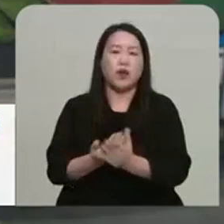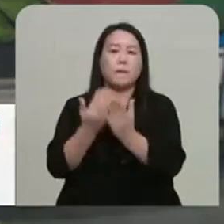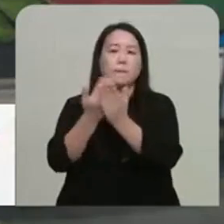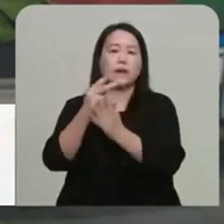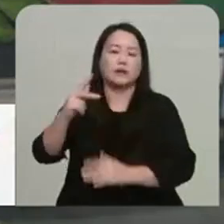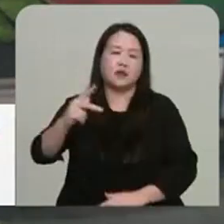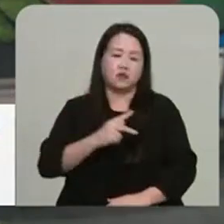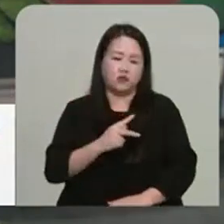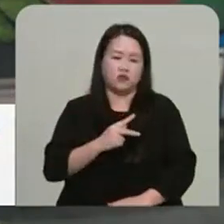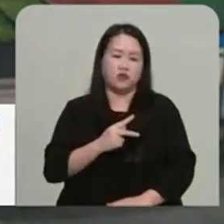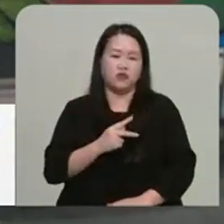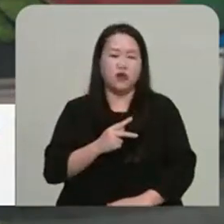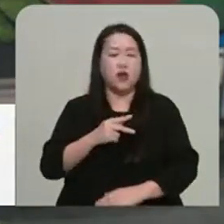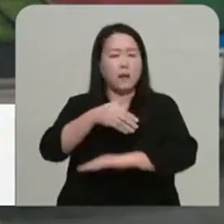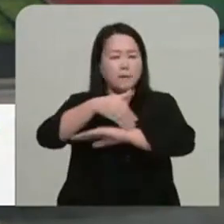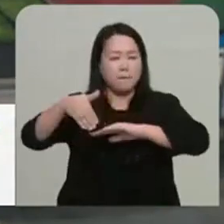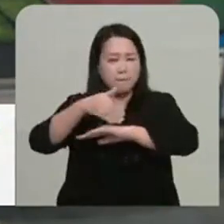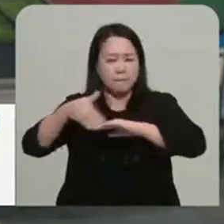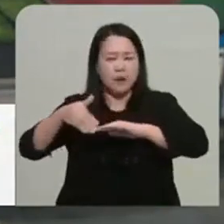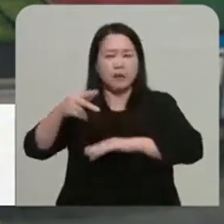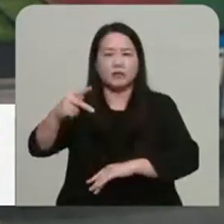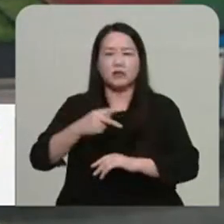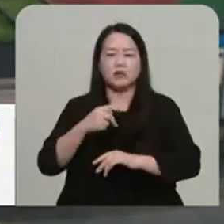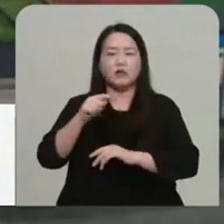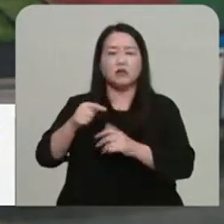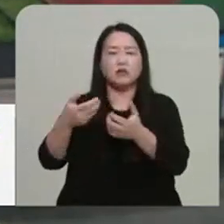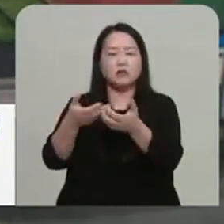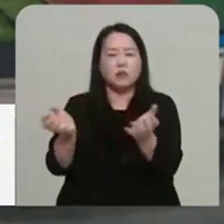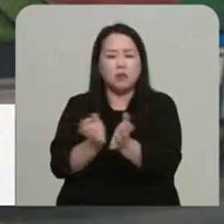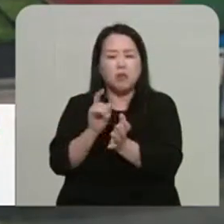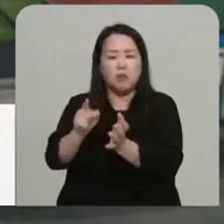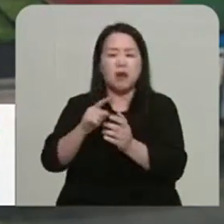에 더 큰 영향을 미칠 거라는 분석 이 나오고 있습니다.